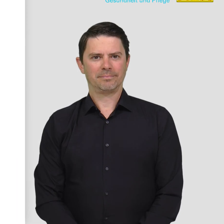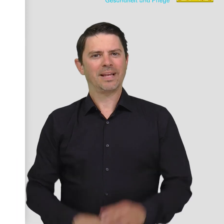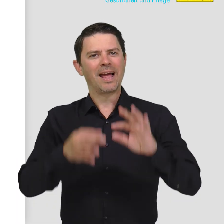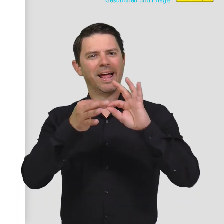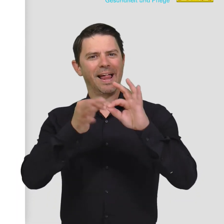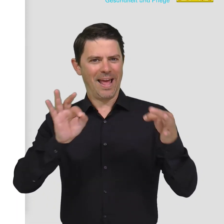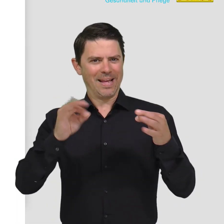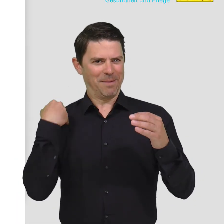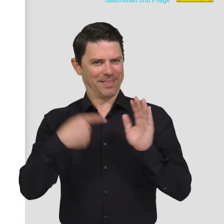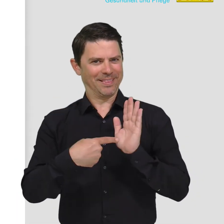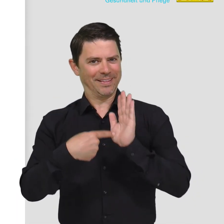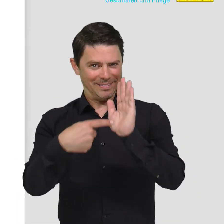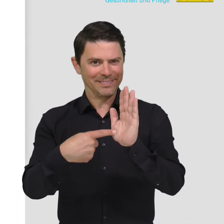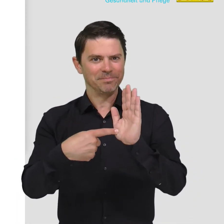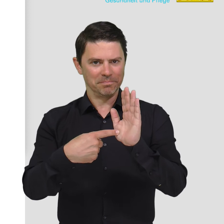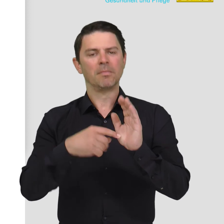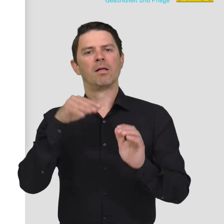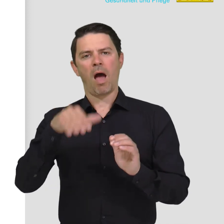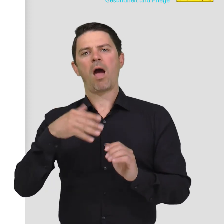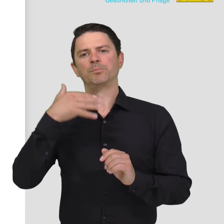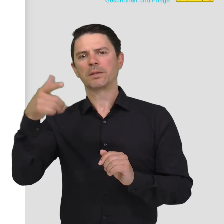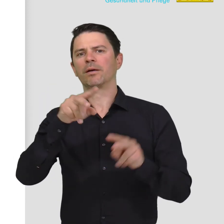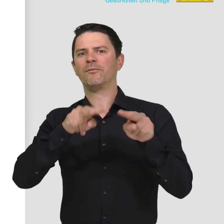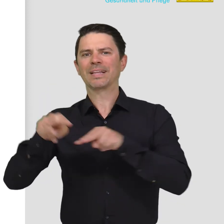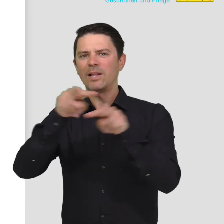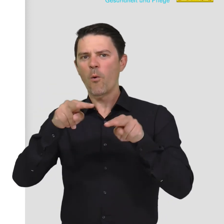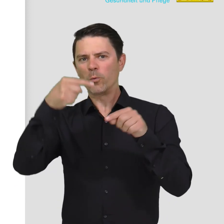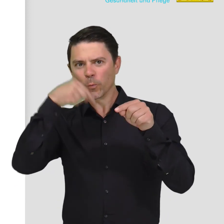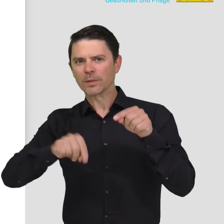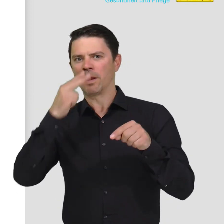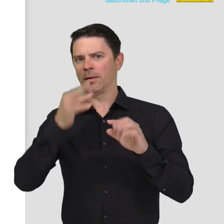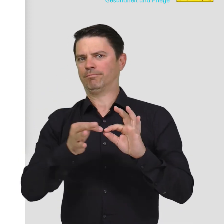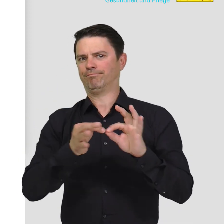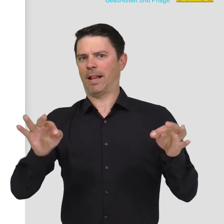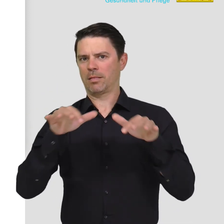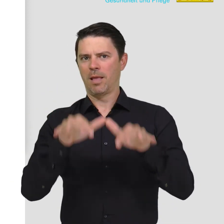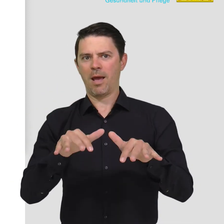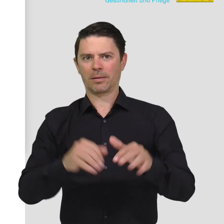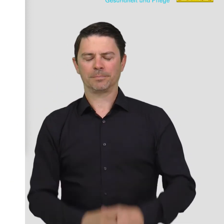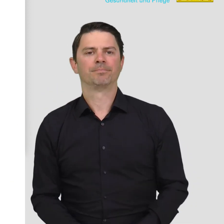Die eben eingeblendeten Links, finden Sie auch noch einmal unterhalb dieses Videos.